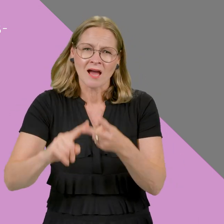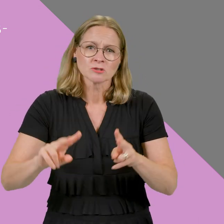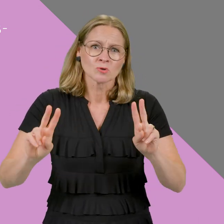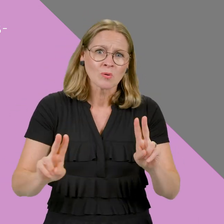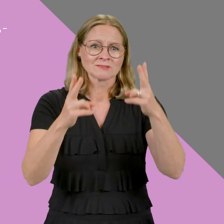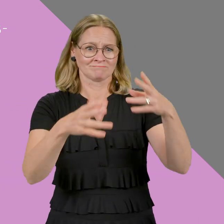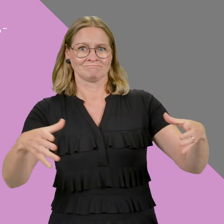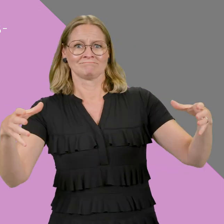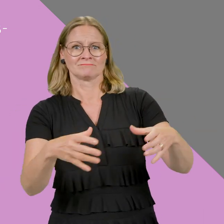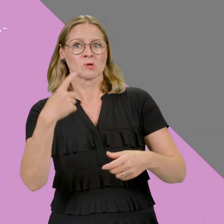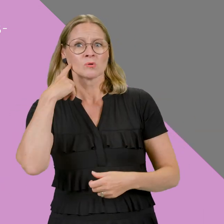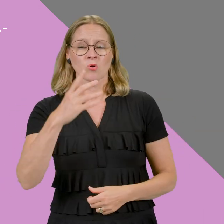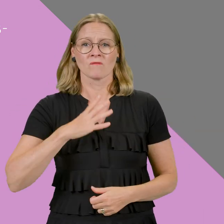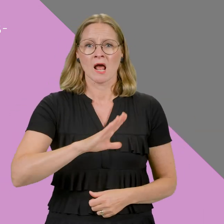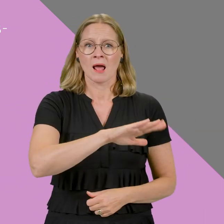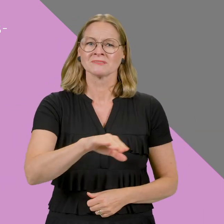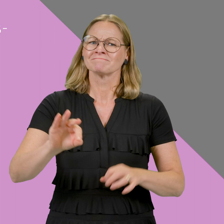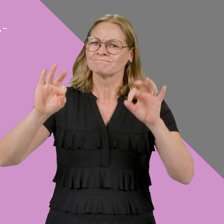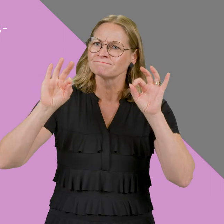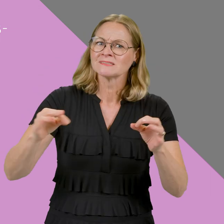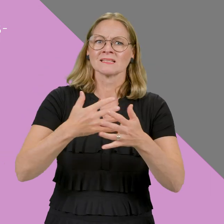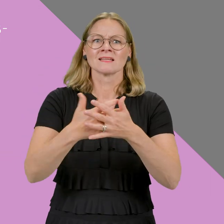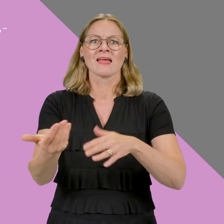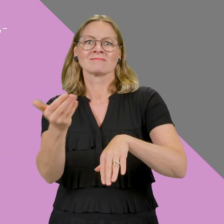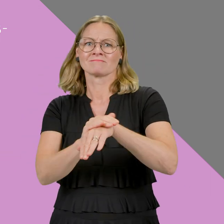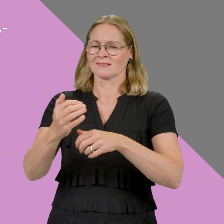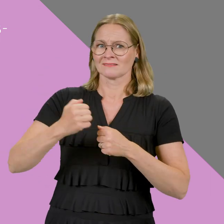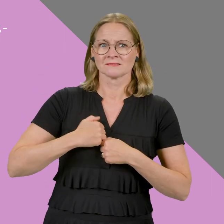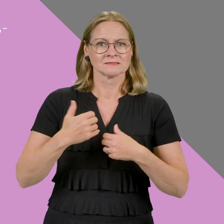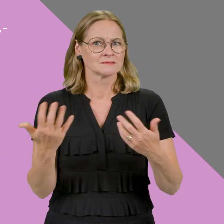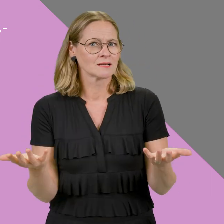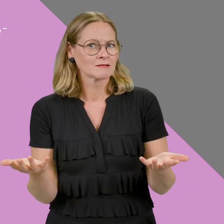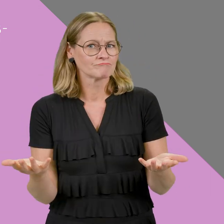pahimmillaan taas uusi ryhmä kuulovammaisia lapsia ilman kunnollista kielitaitoa.